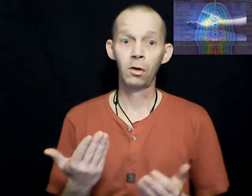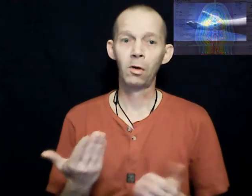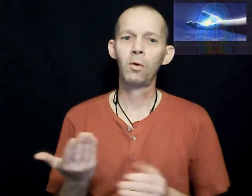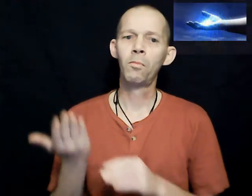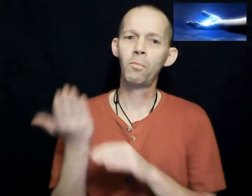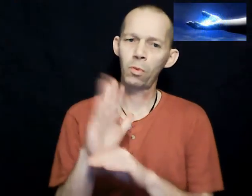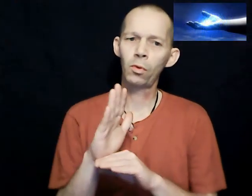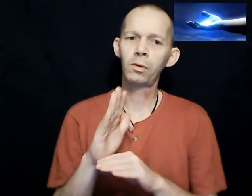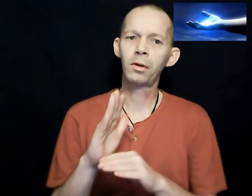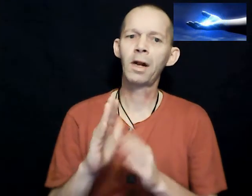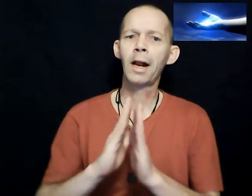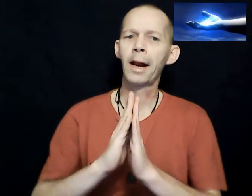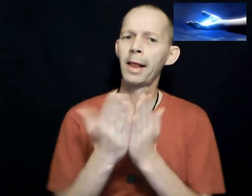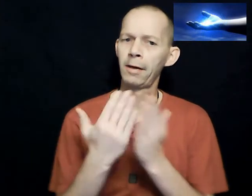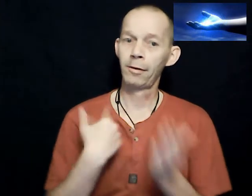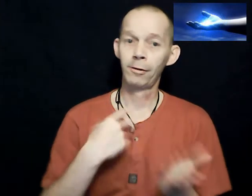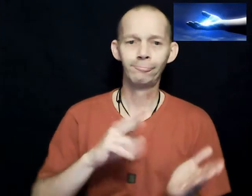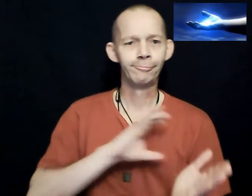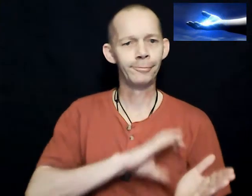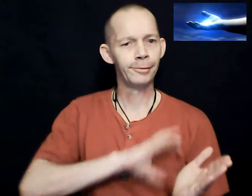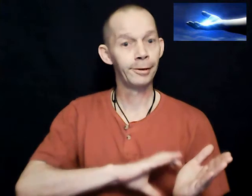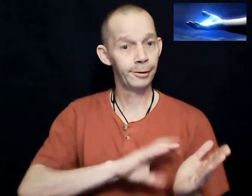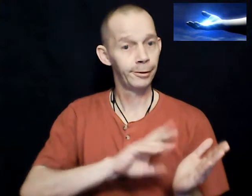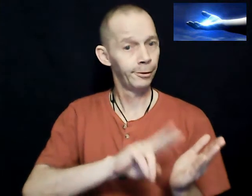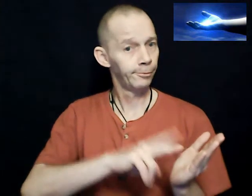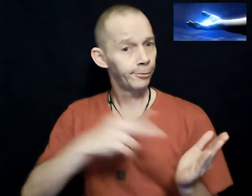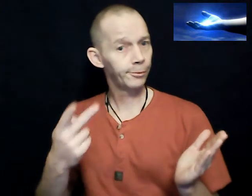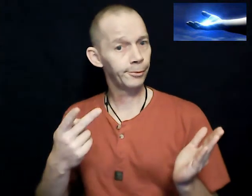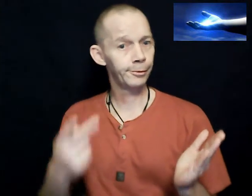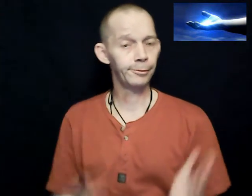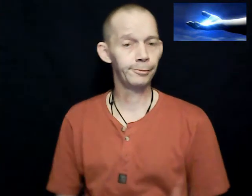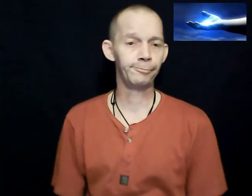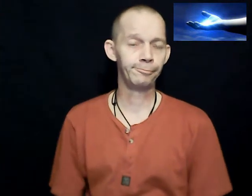Maintenant je vais monter le livre que j'essaye de traduire